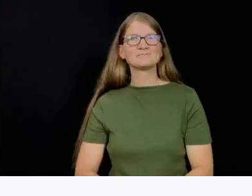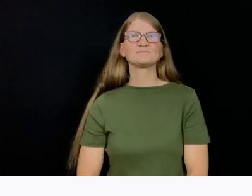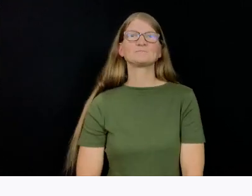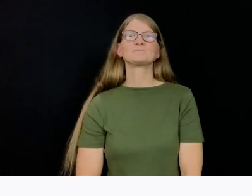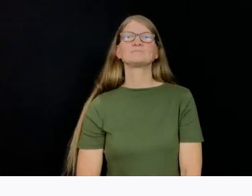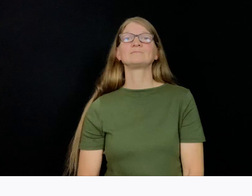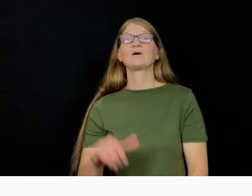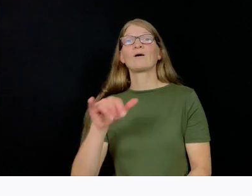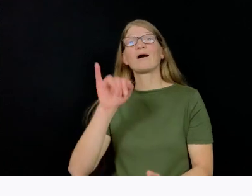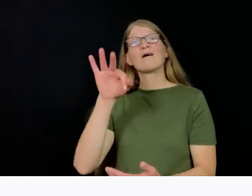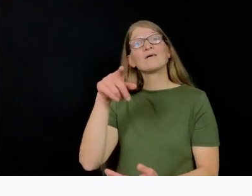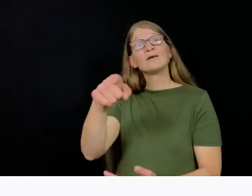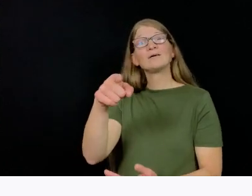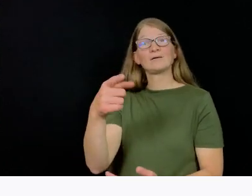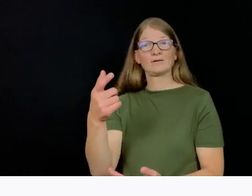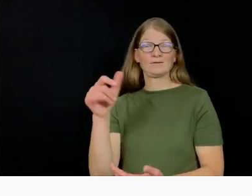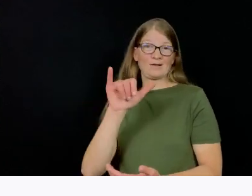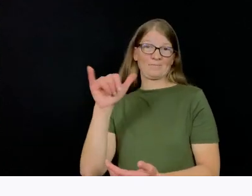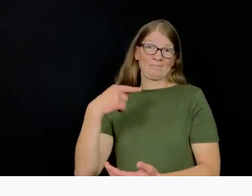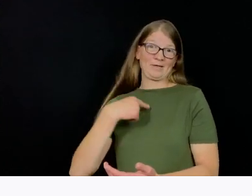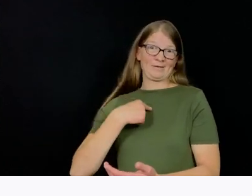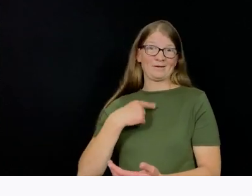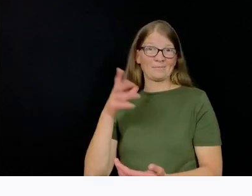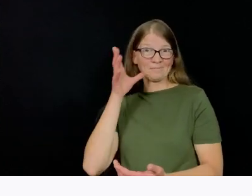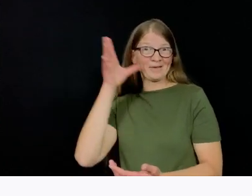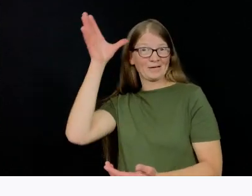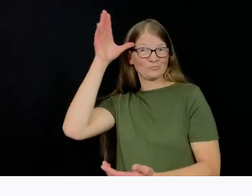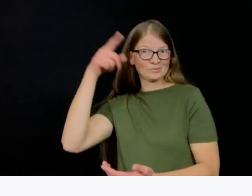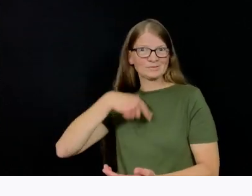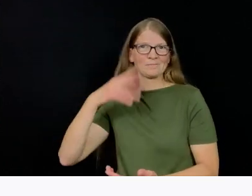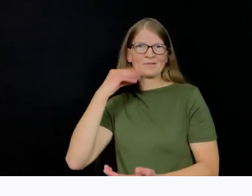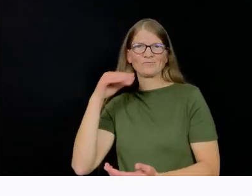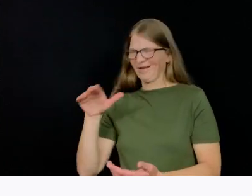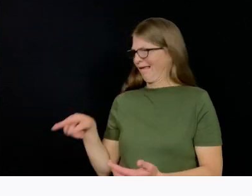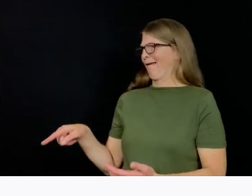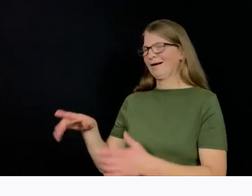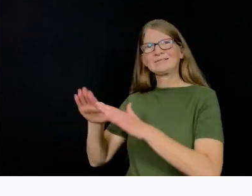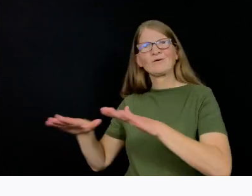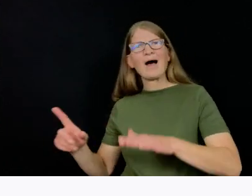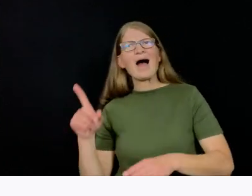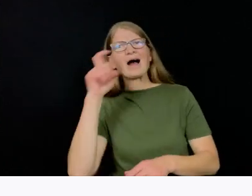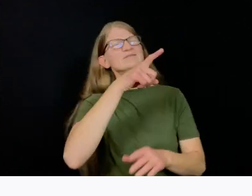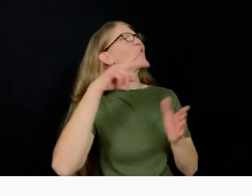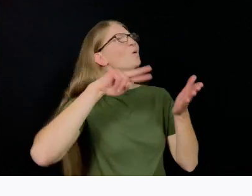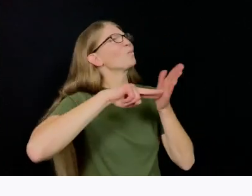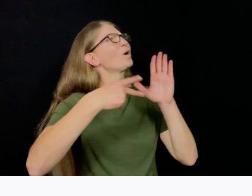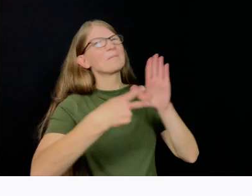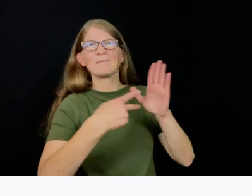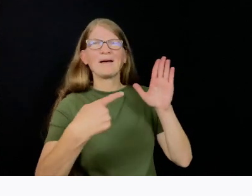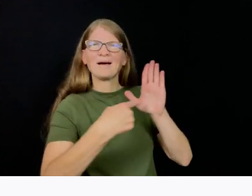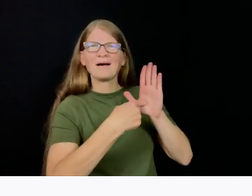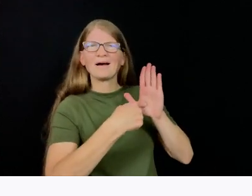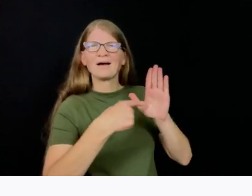وإذا كنتم أرباب أسرة مثلي فقد يسألكم أطفالكم عن أشياء لم تعتقدوا أبدًا أنكم بحاجة إلى تذكرها